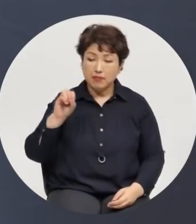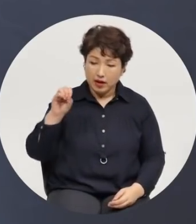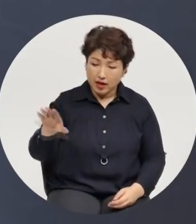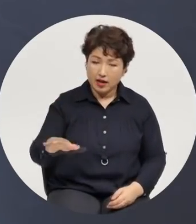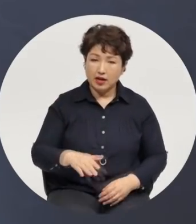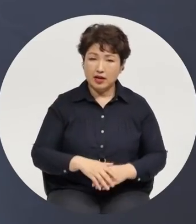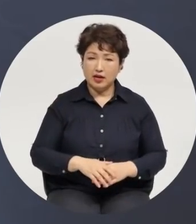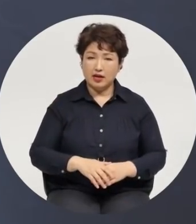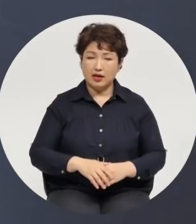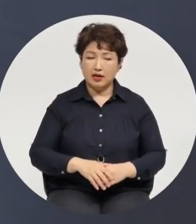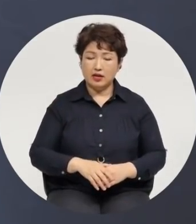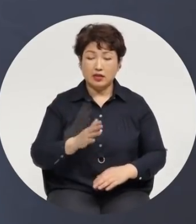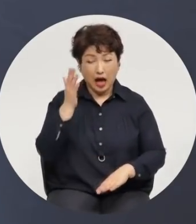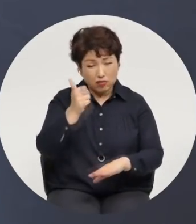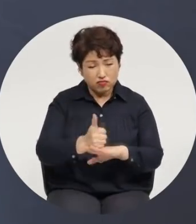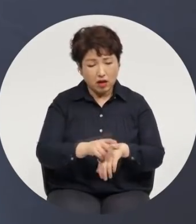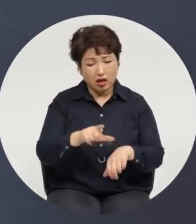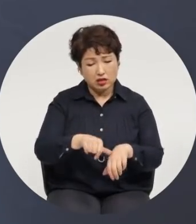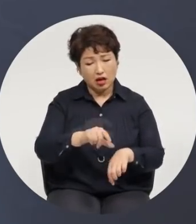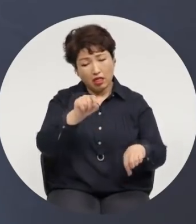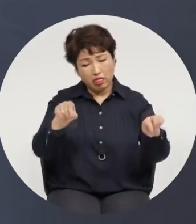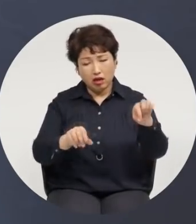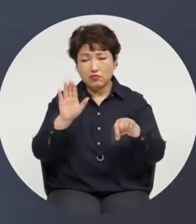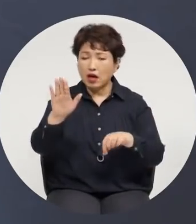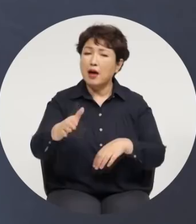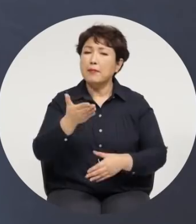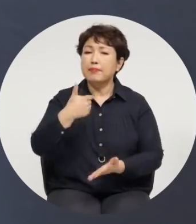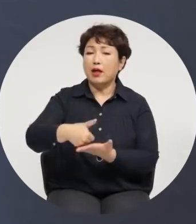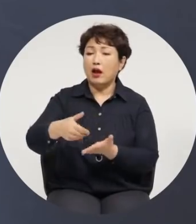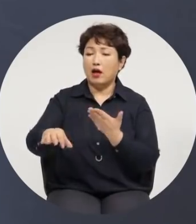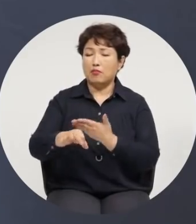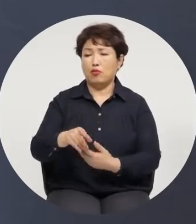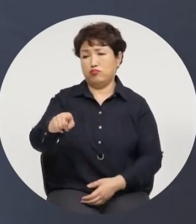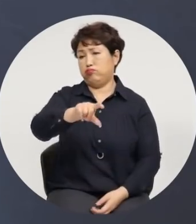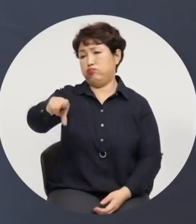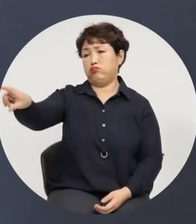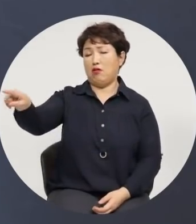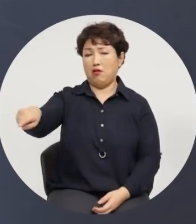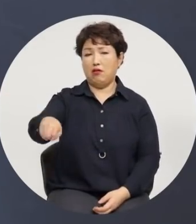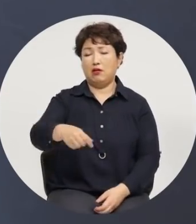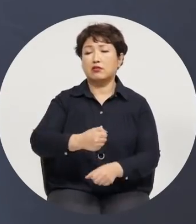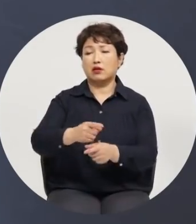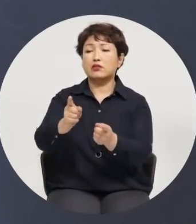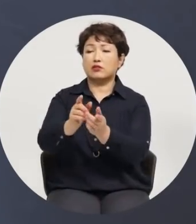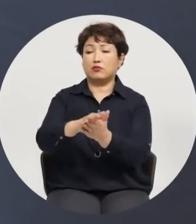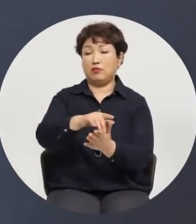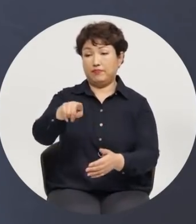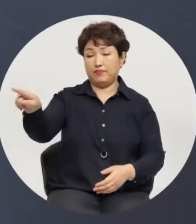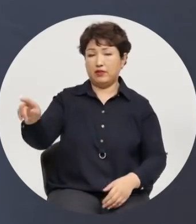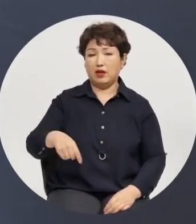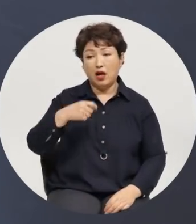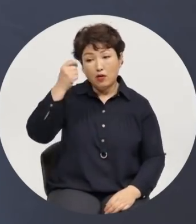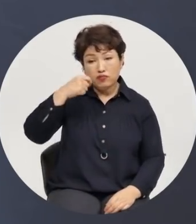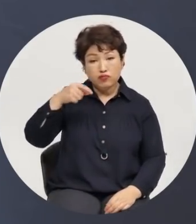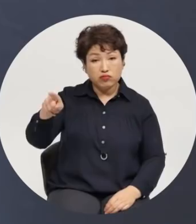와서 "밥 달라"고 하면 "네가 찾아 먹어라" 하면 돼요 그런데 막 울면서 "밥을 차려달라" 해도